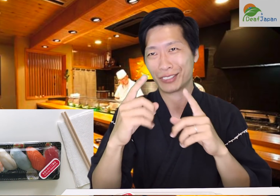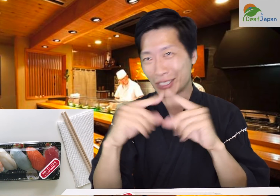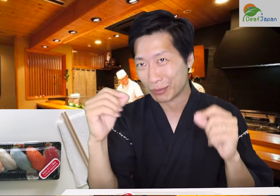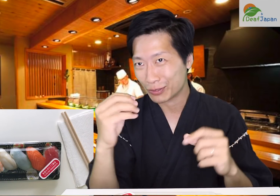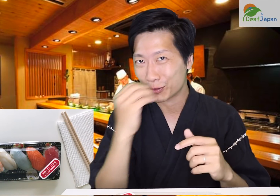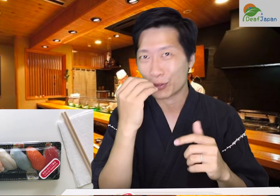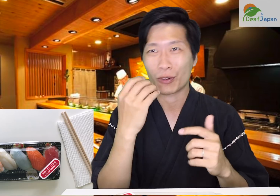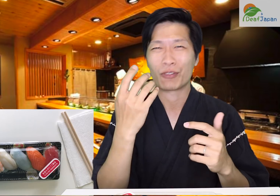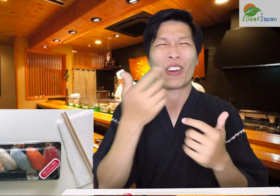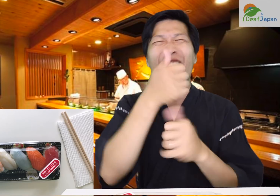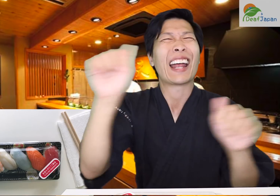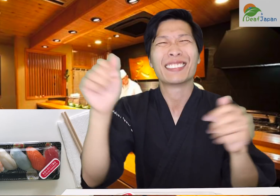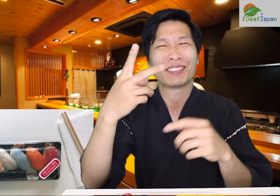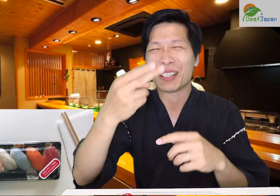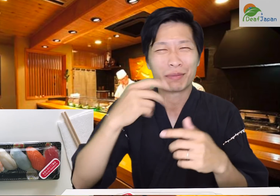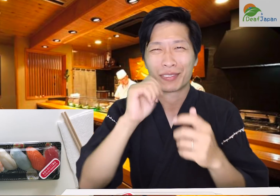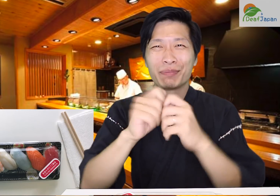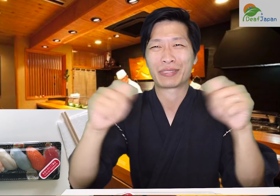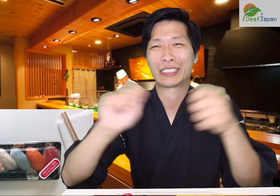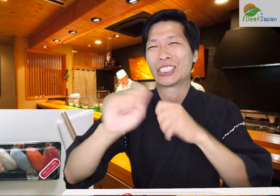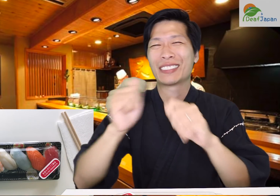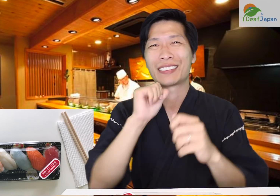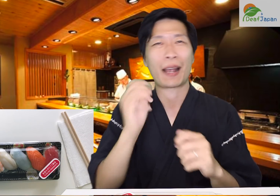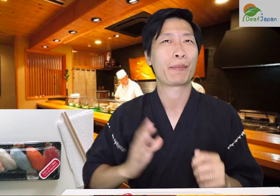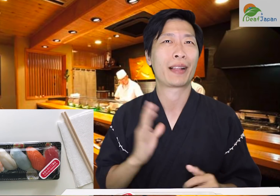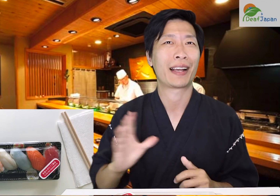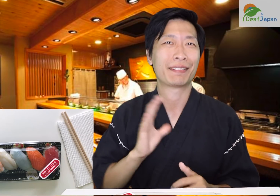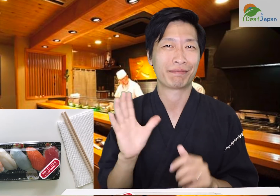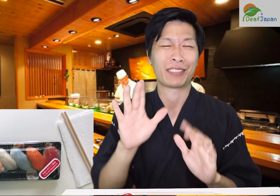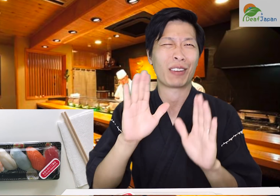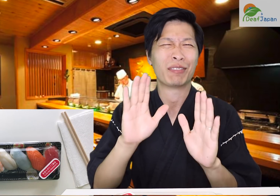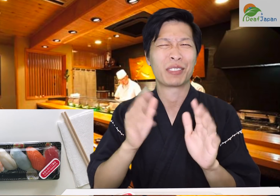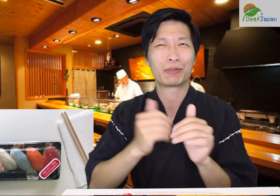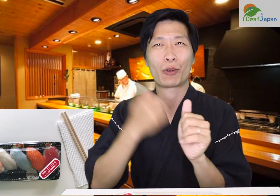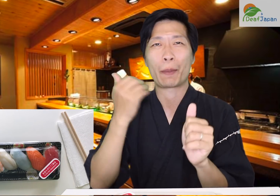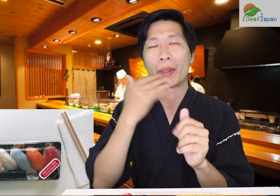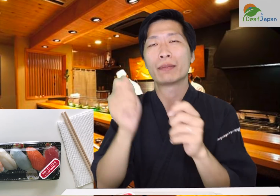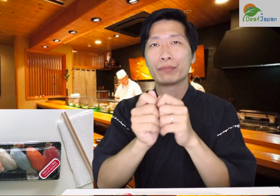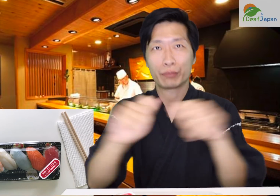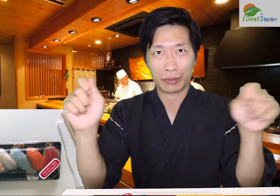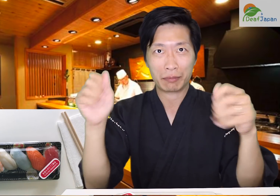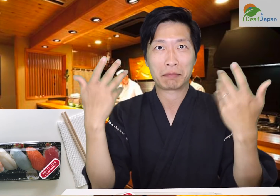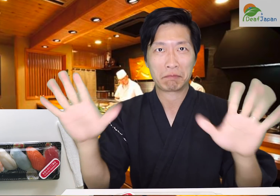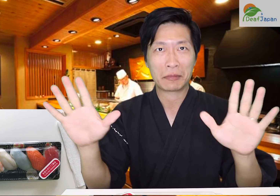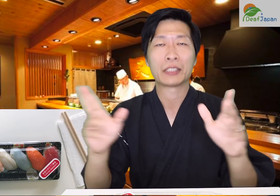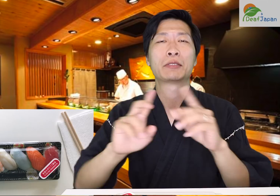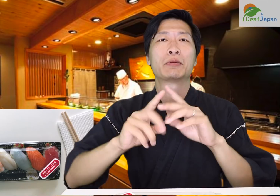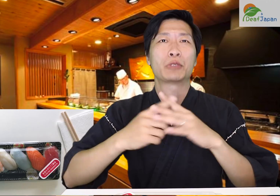Wenn du das in einem japanischen Restaurant oder einfach in irgendeinem Restaurant machst, ist es nicht gerade höflich,